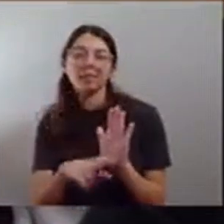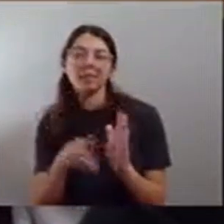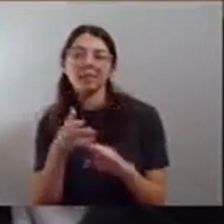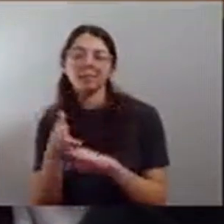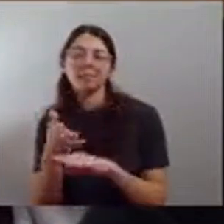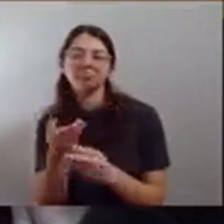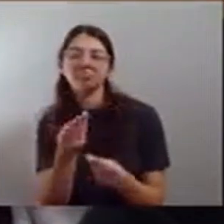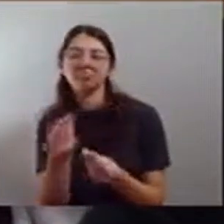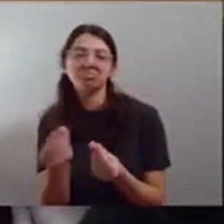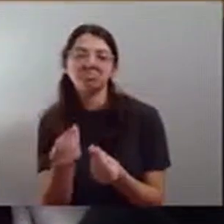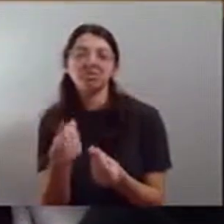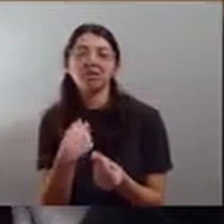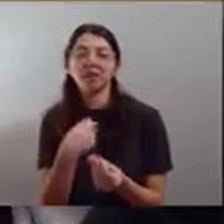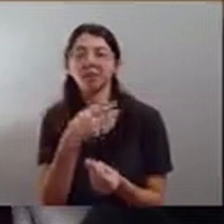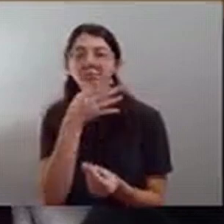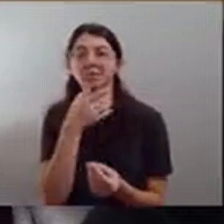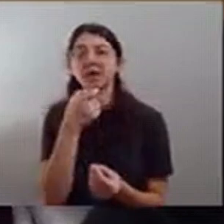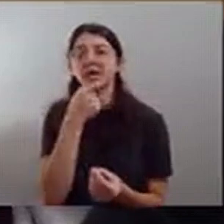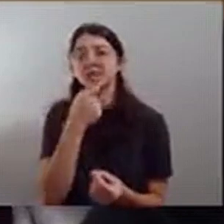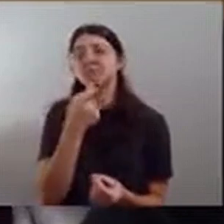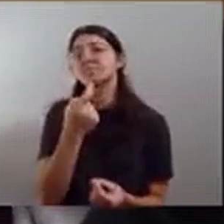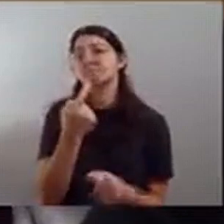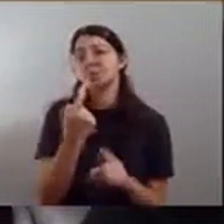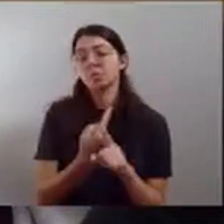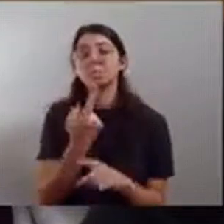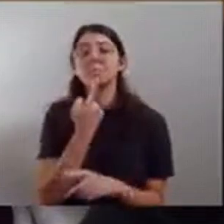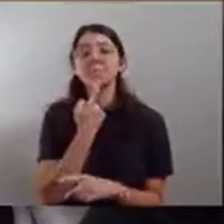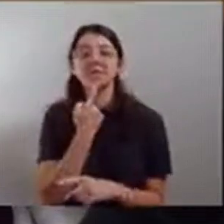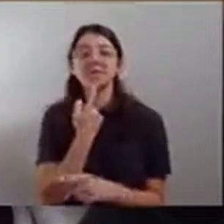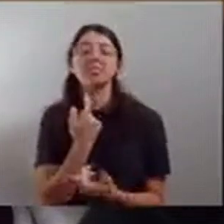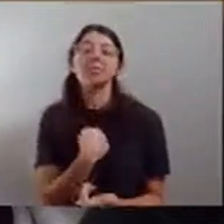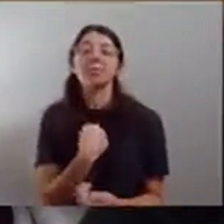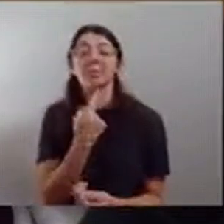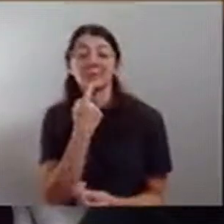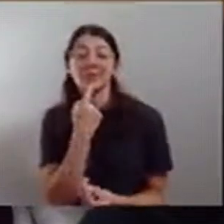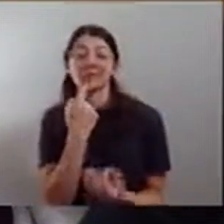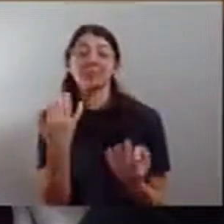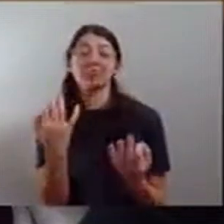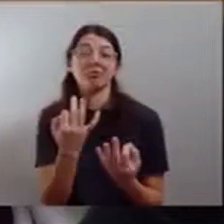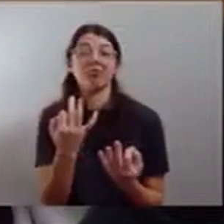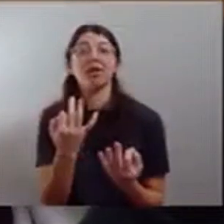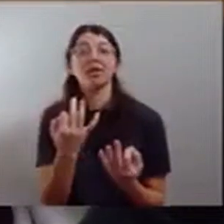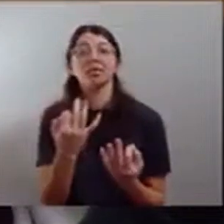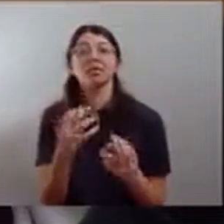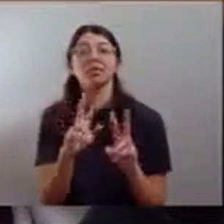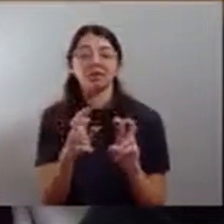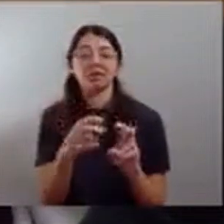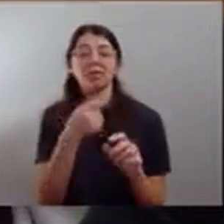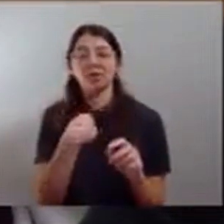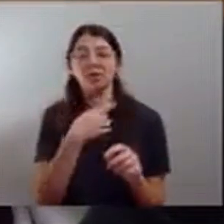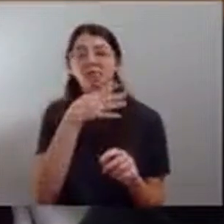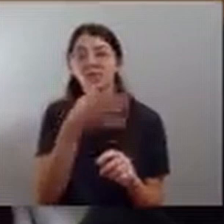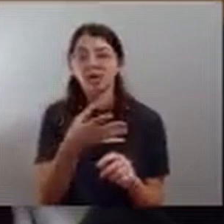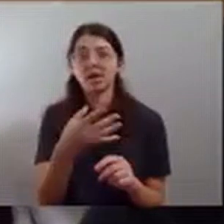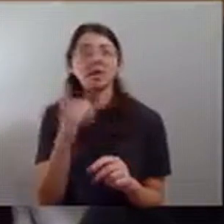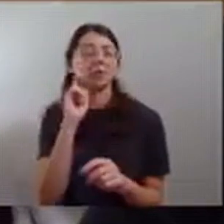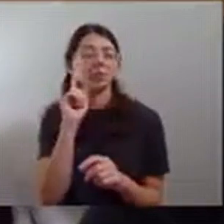entendo senhor deputado e entendo que é relevante falar daquilo que falei. As